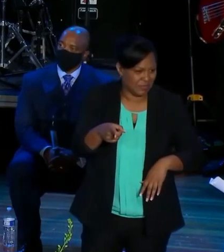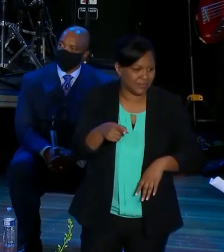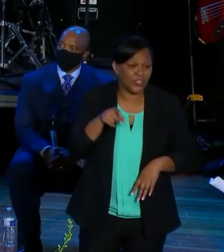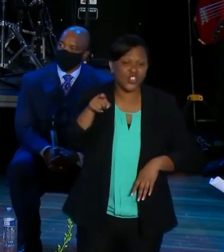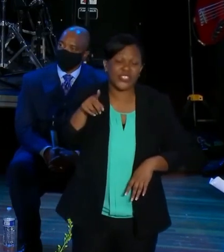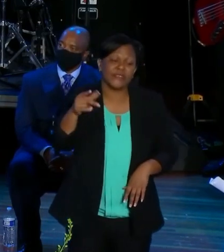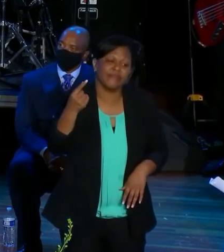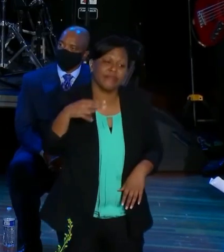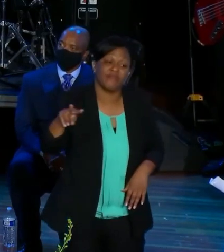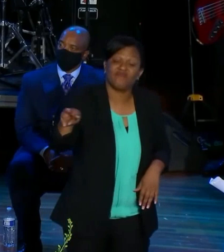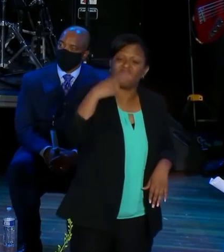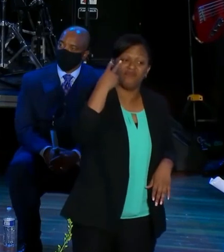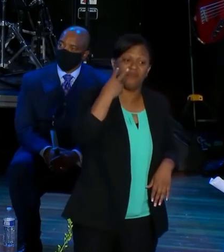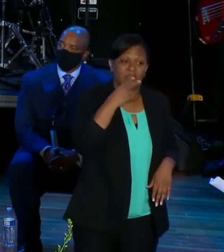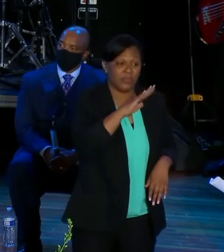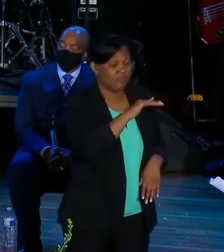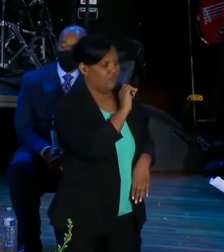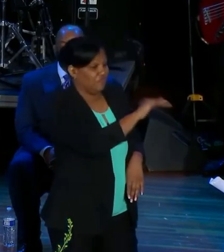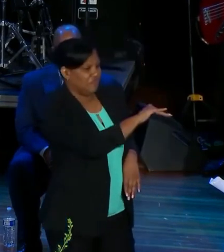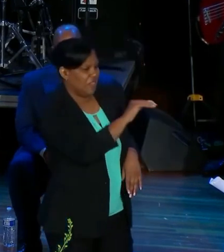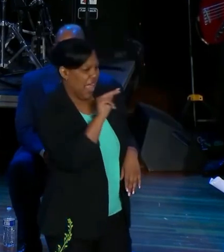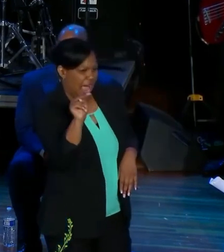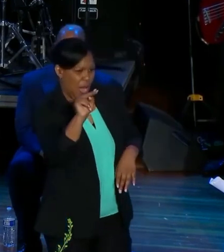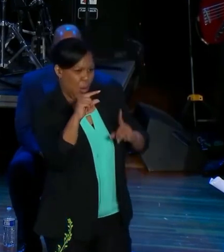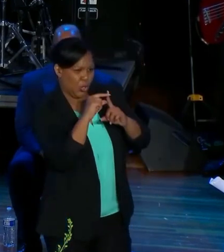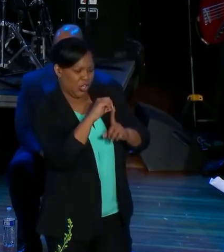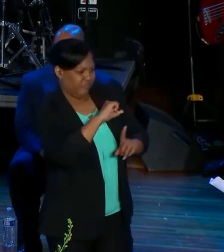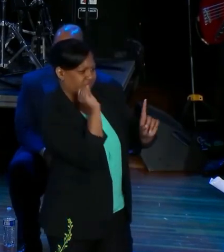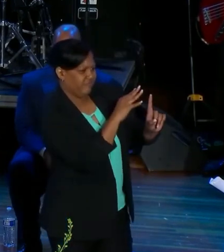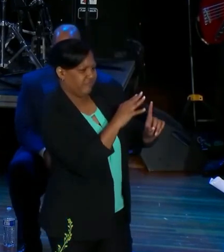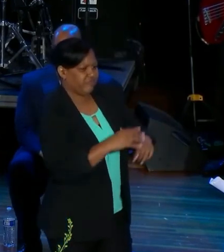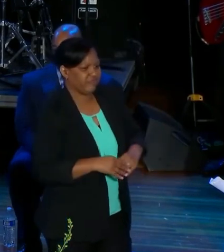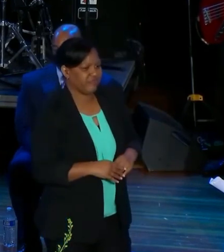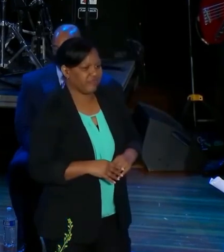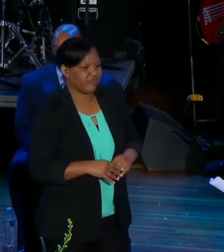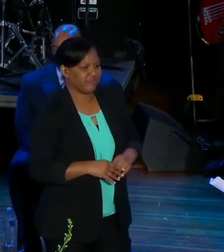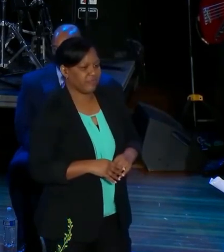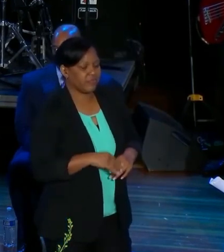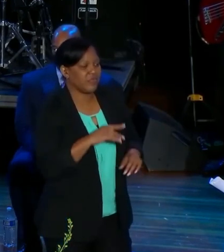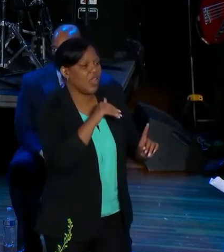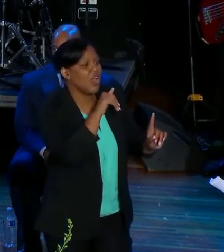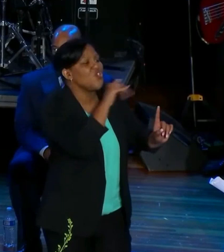Men då jag var här förra torsdagen , och fru Carr och jag for tillbaka till flygplatsen, så stannade jag